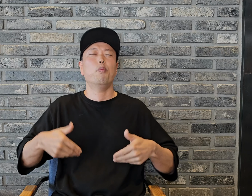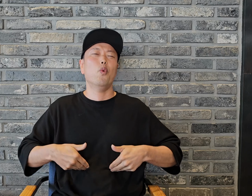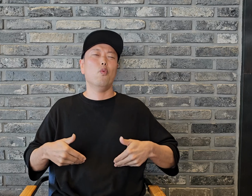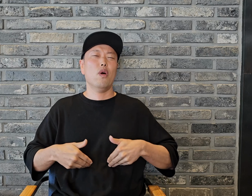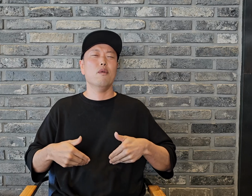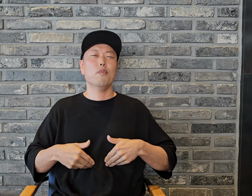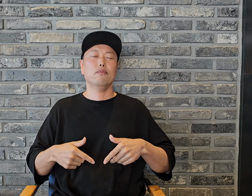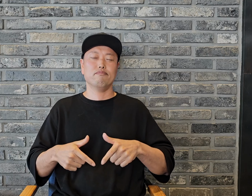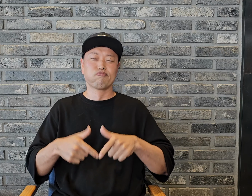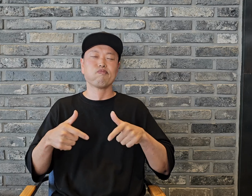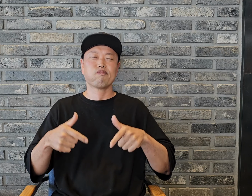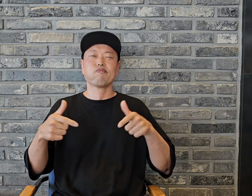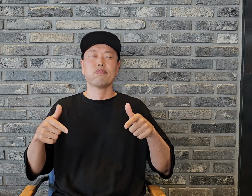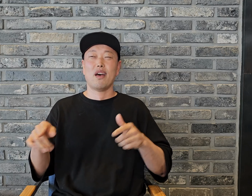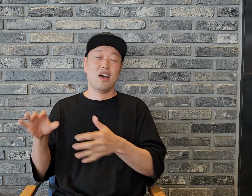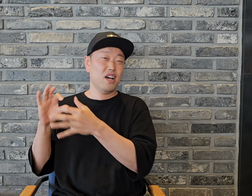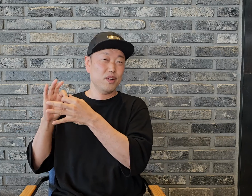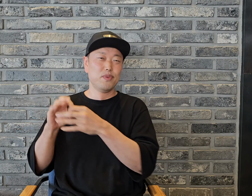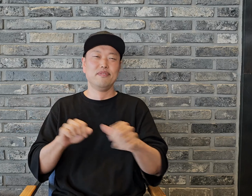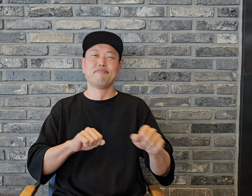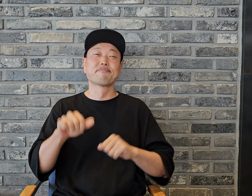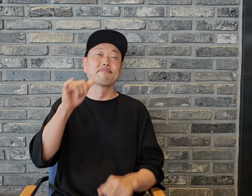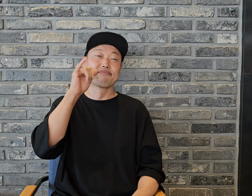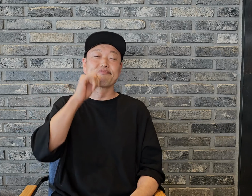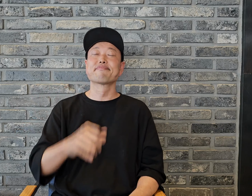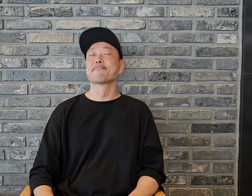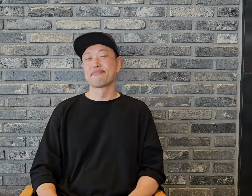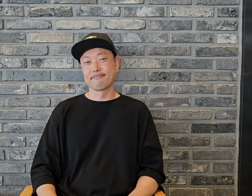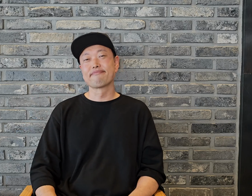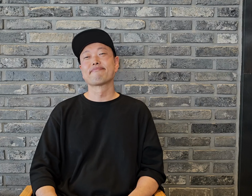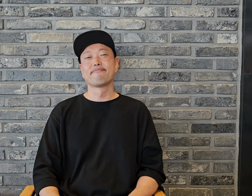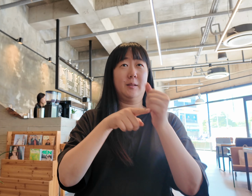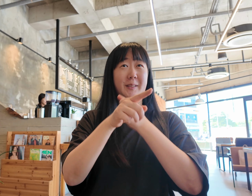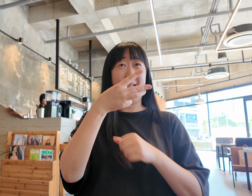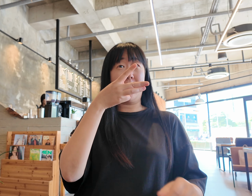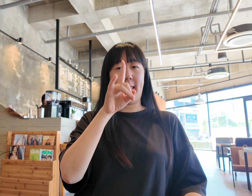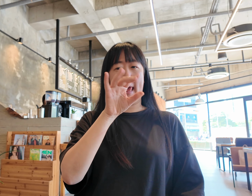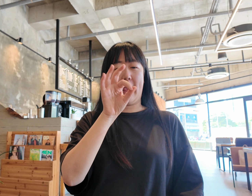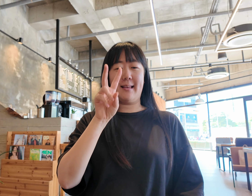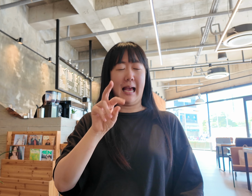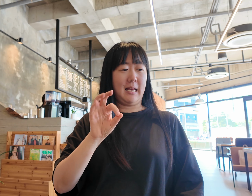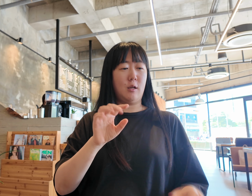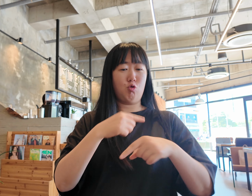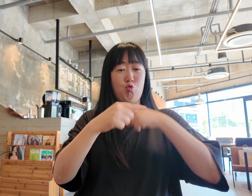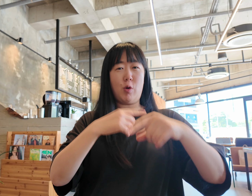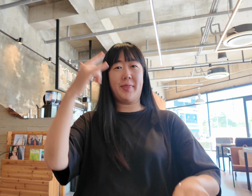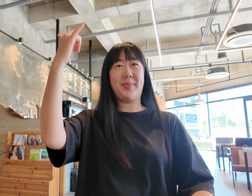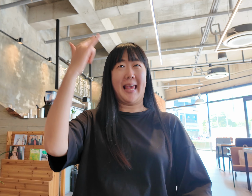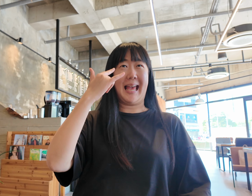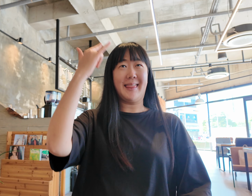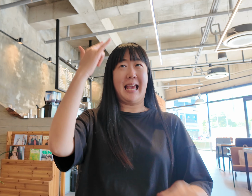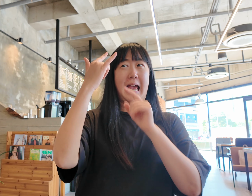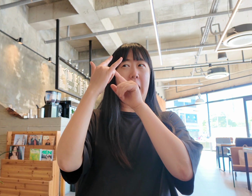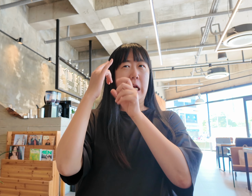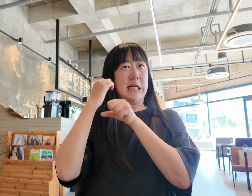もっと考えて、もっと積極的になろうと思います。 太陽の手話が本来このようなものであれば、